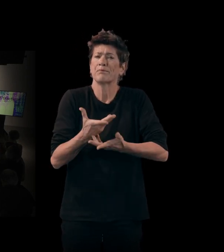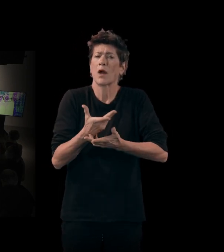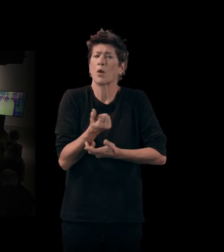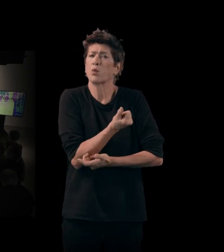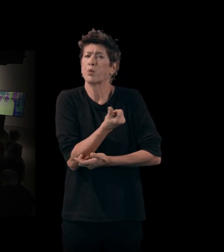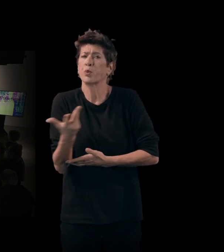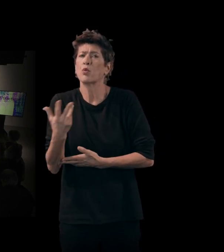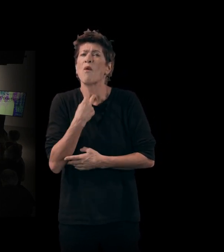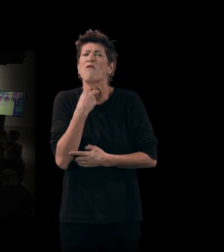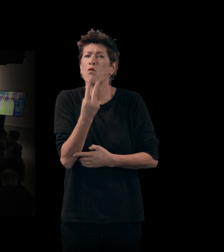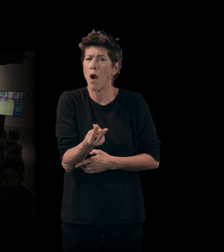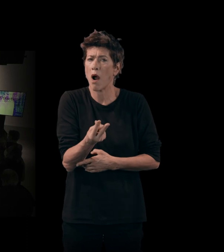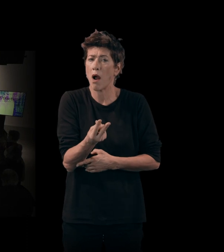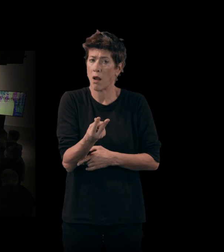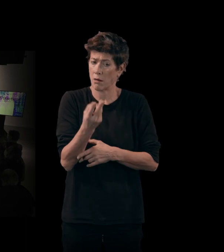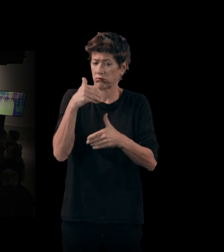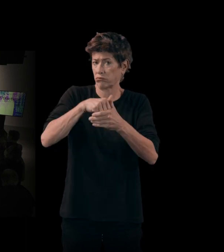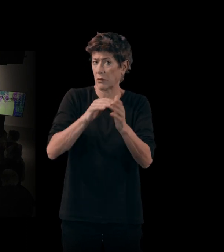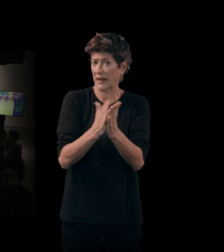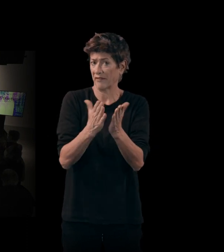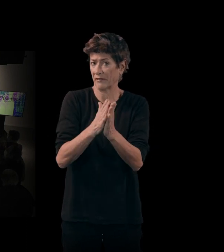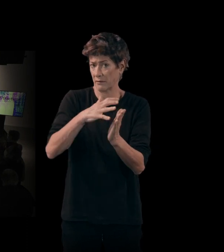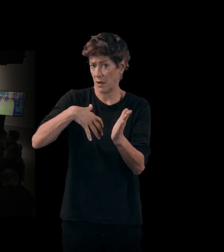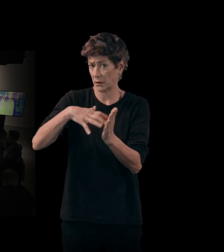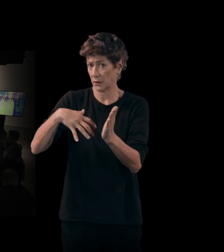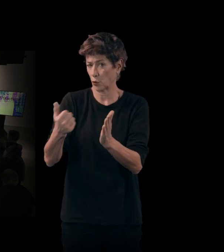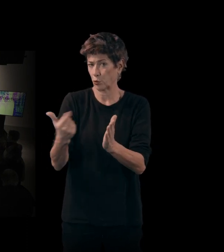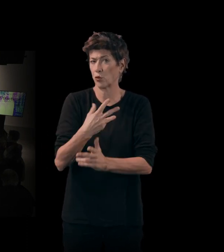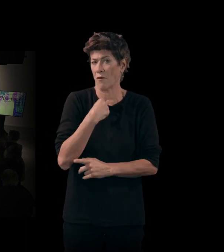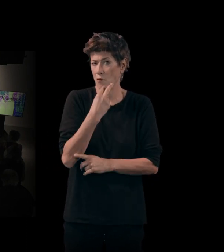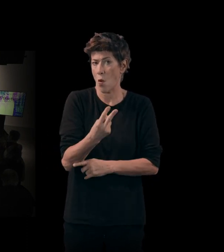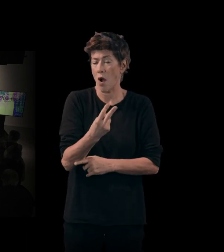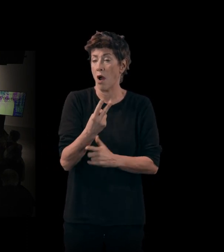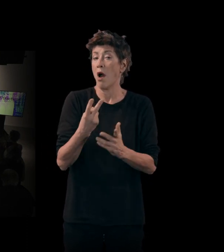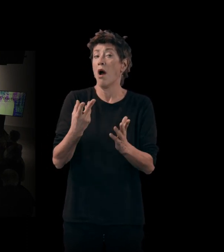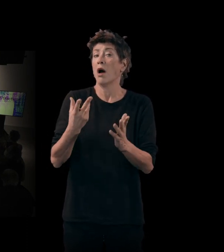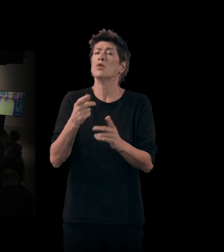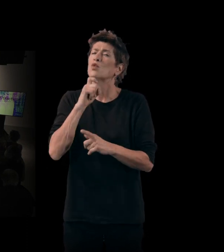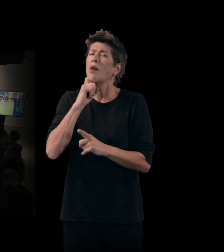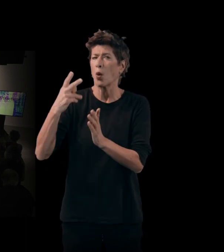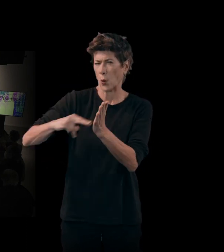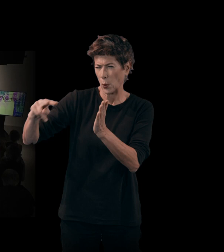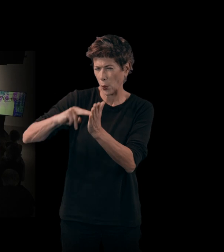Effectivement, il y a plusieurs voix, on a l’impression, dans votre texte, à partir du texte que vous avez lu, à partir du texte que votre